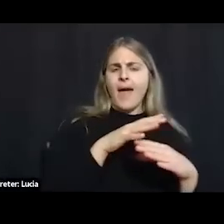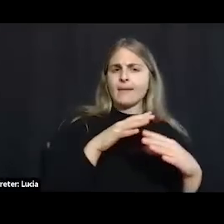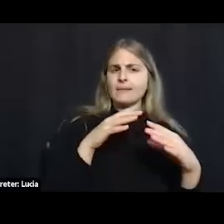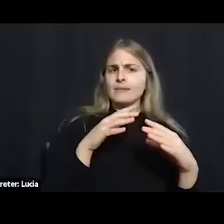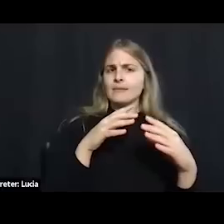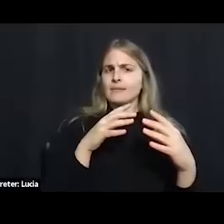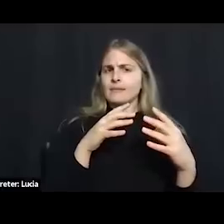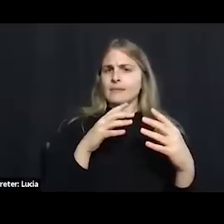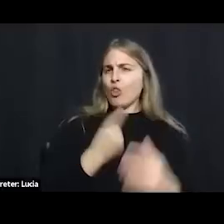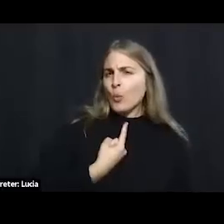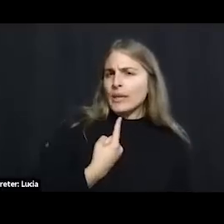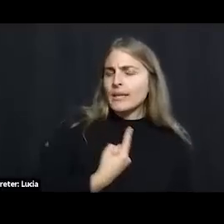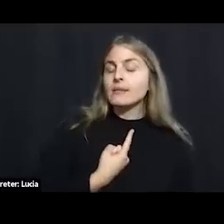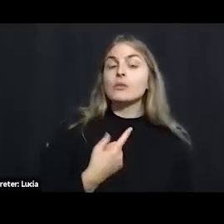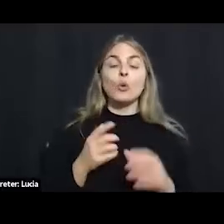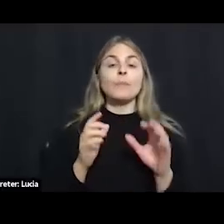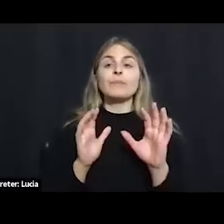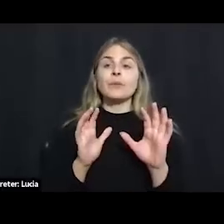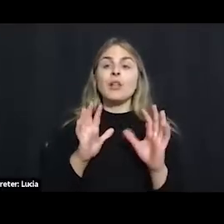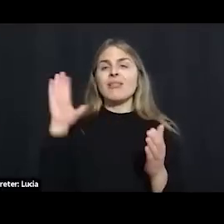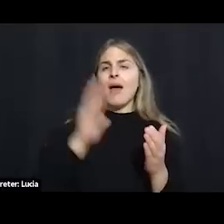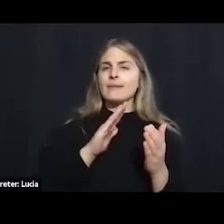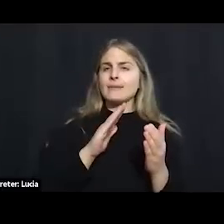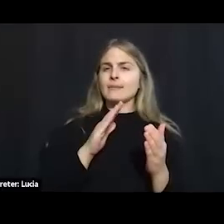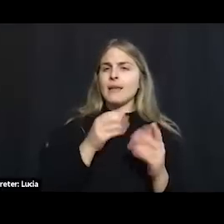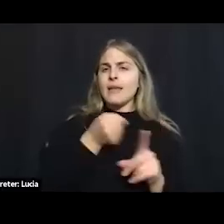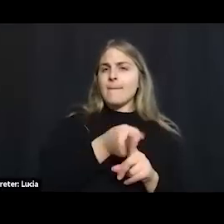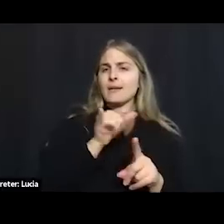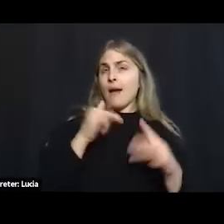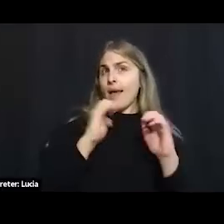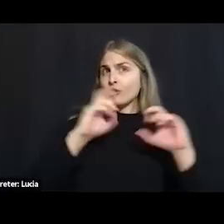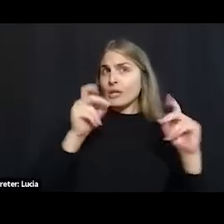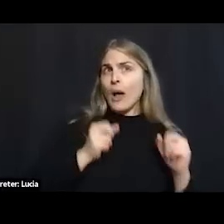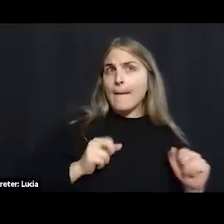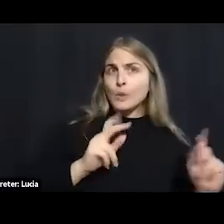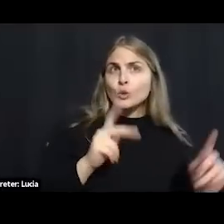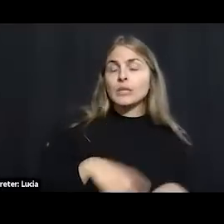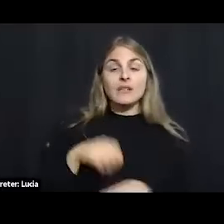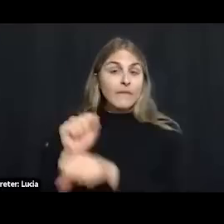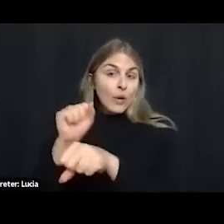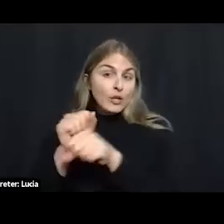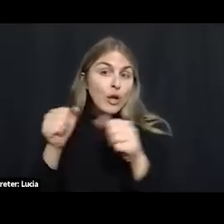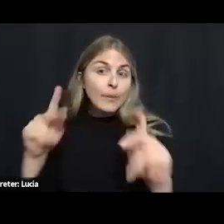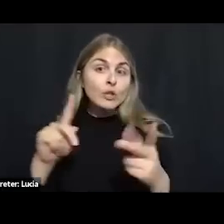Hay menos énfasis en oportunidades educativas, oportunidades vocacionales, trabajo voluntario.